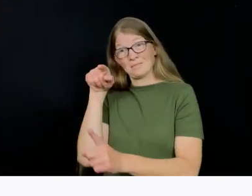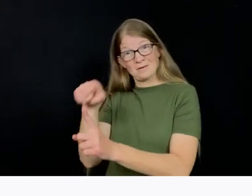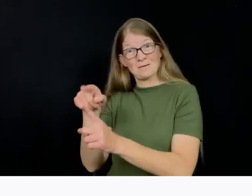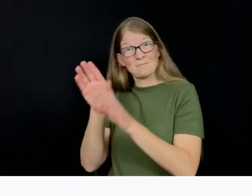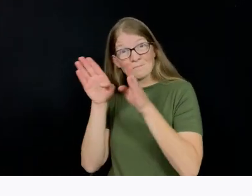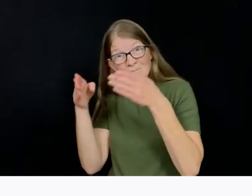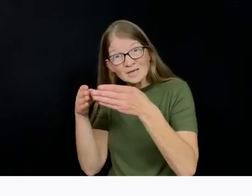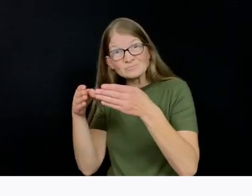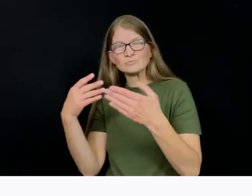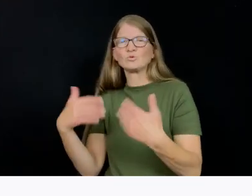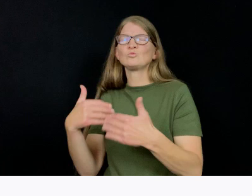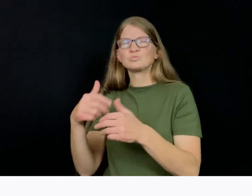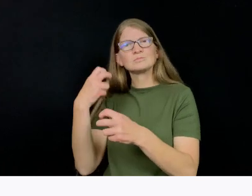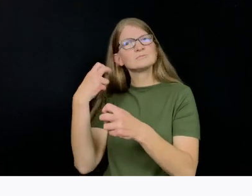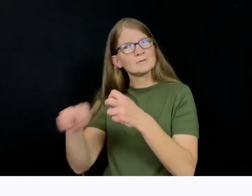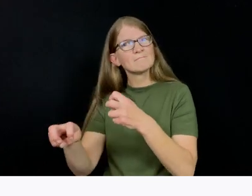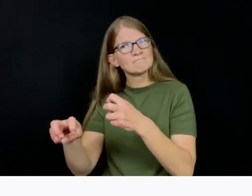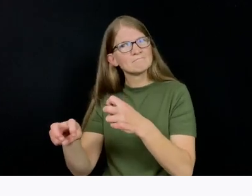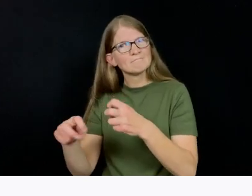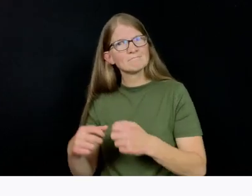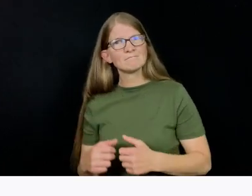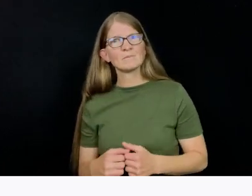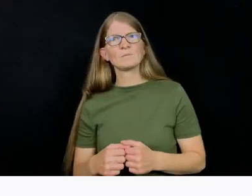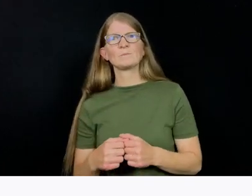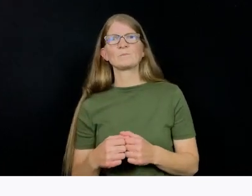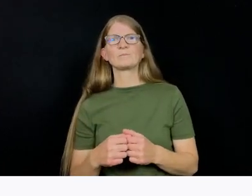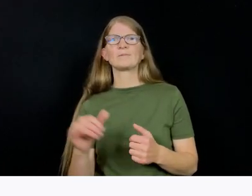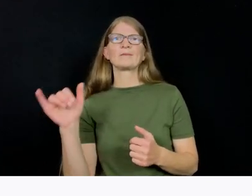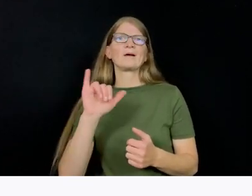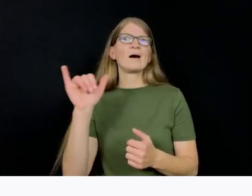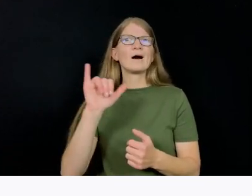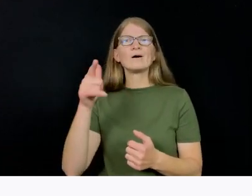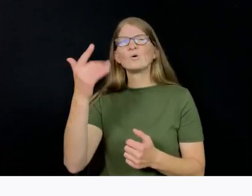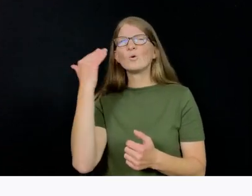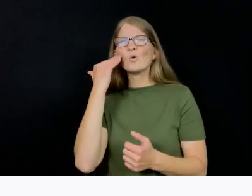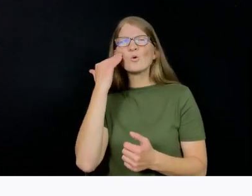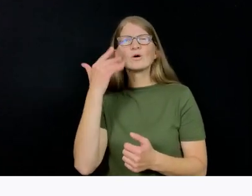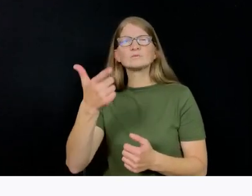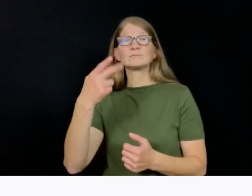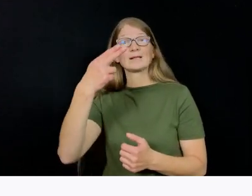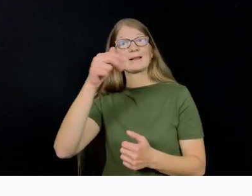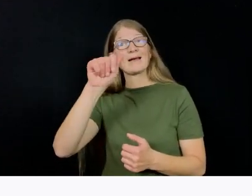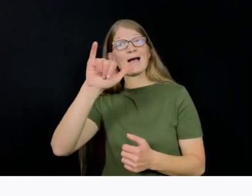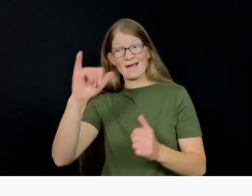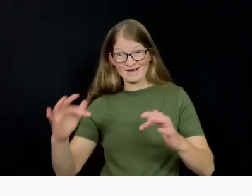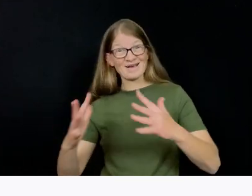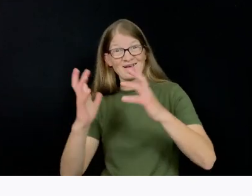عمليات البحث المحددة هي الأكثر صعوبة أحيانًا يكون الأمر أشبه بالبحث عن إبرة في كومة قش